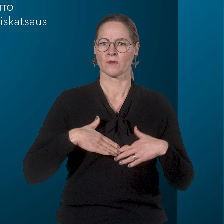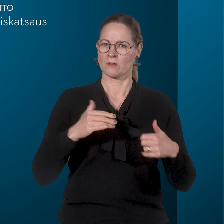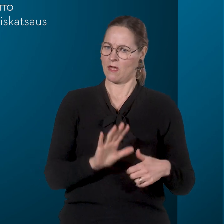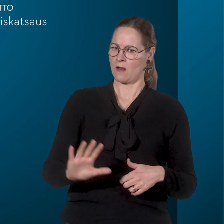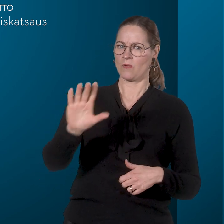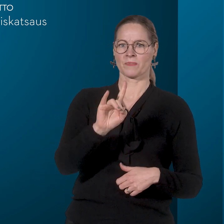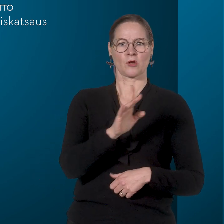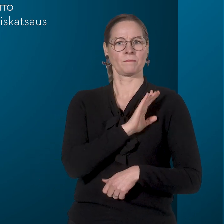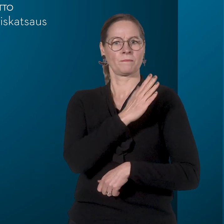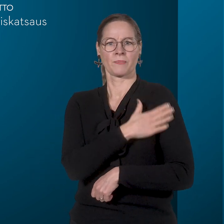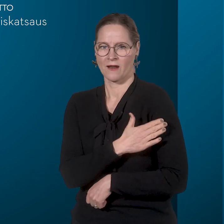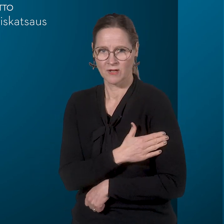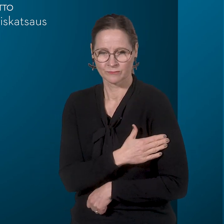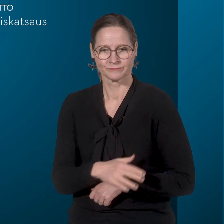hyvinvointialueensa palveluista.